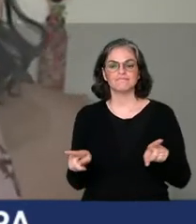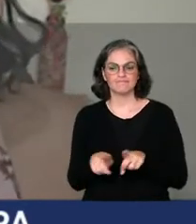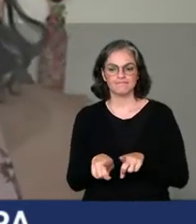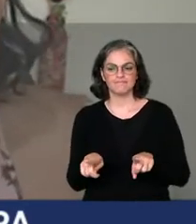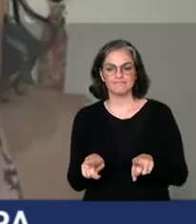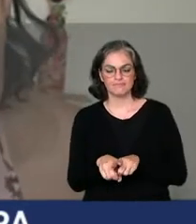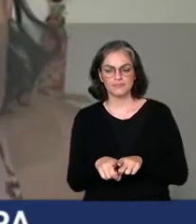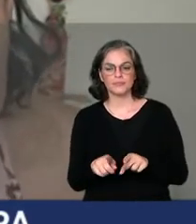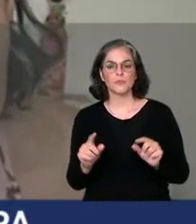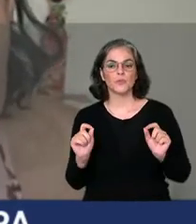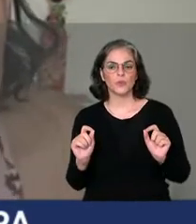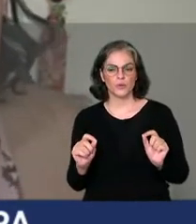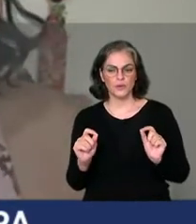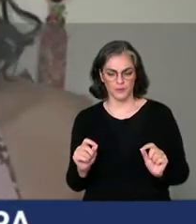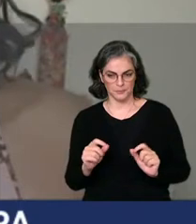AMAZÔNIA E IMPORTANTE